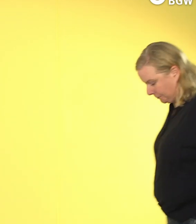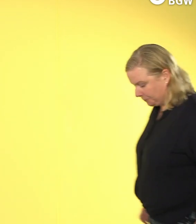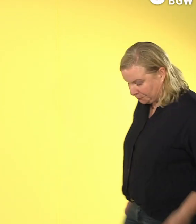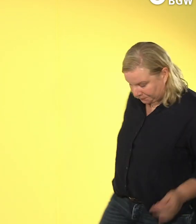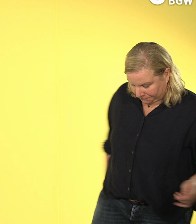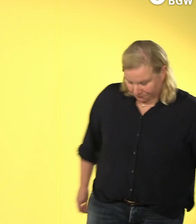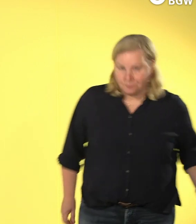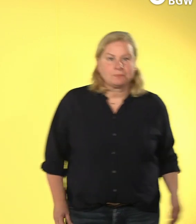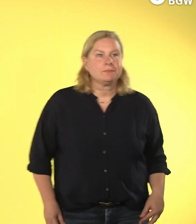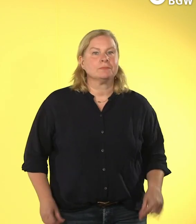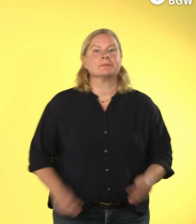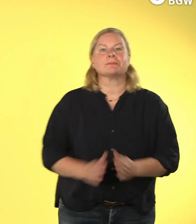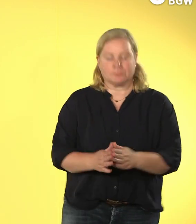So weit zu den Handschuhen.